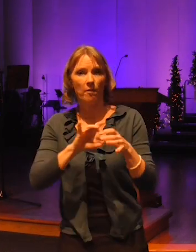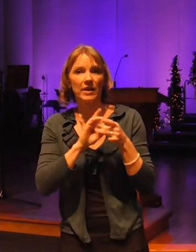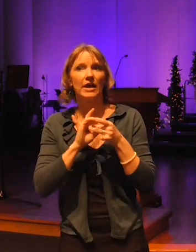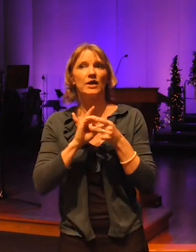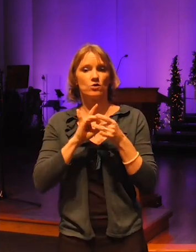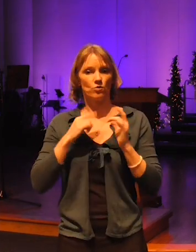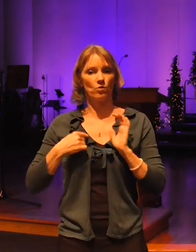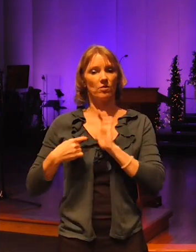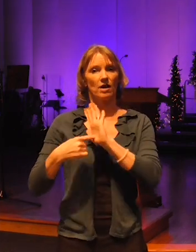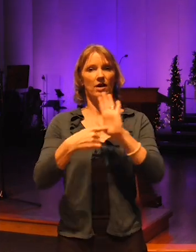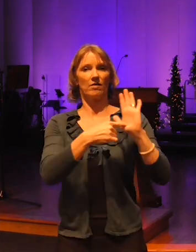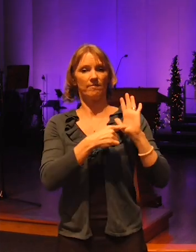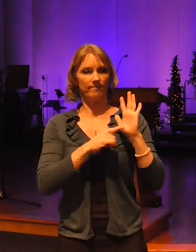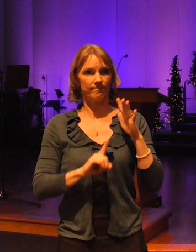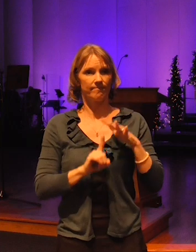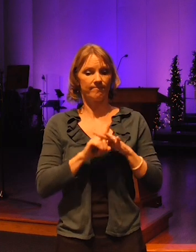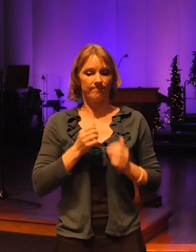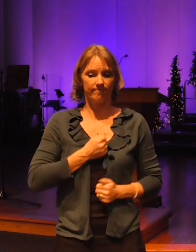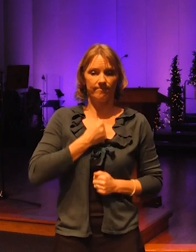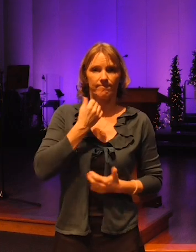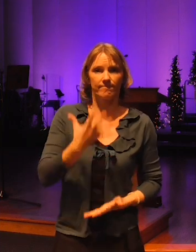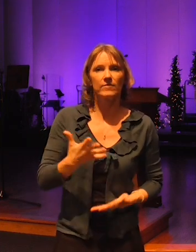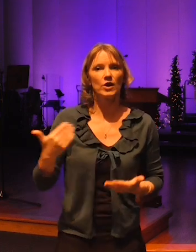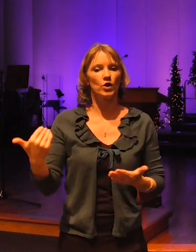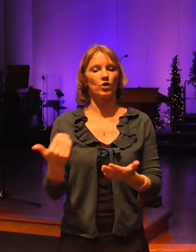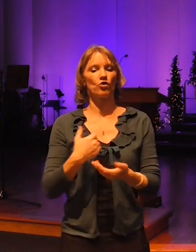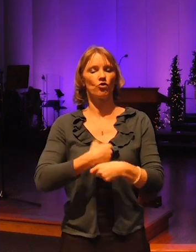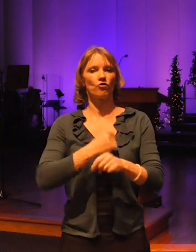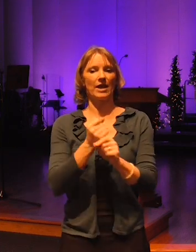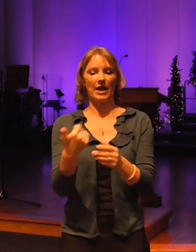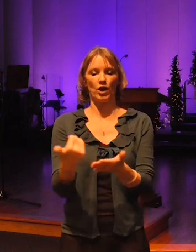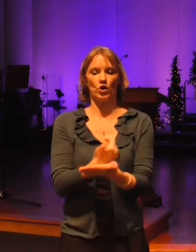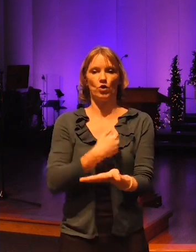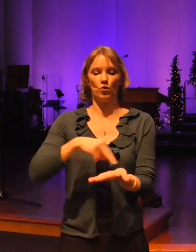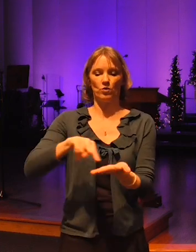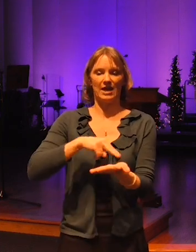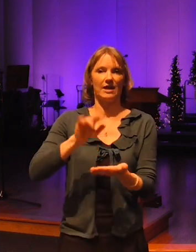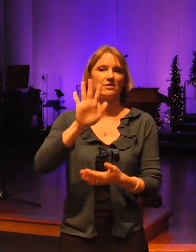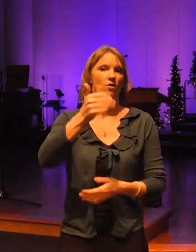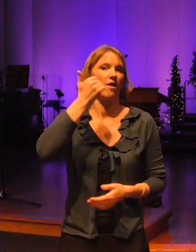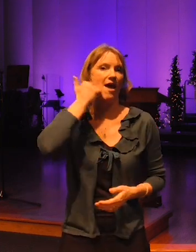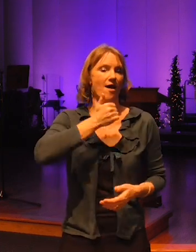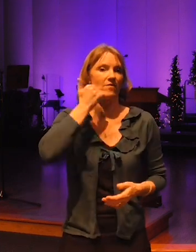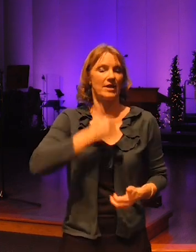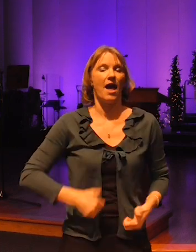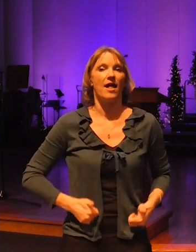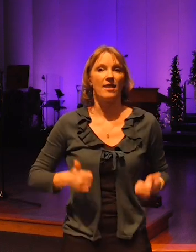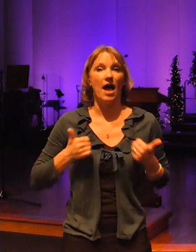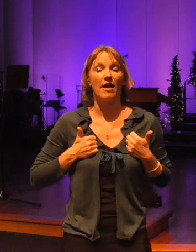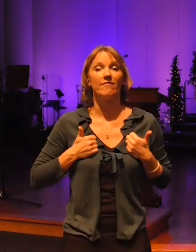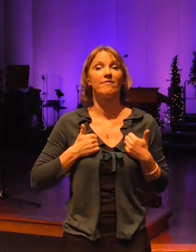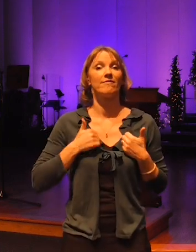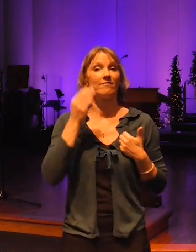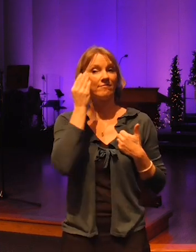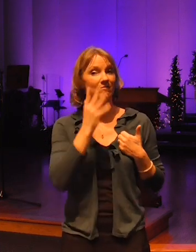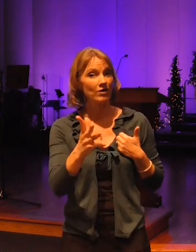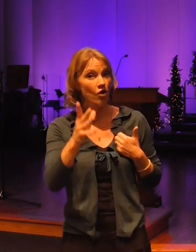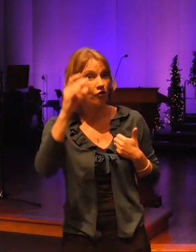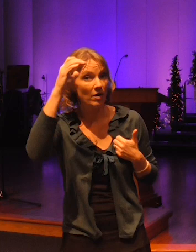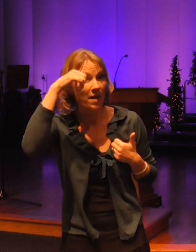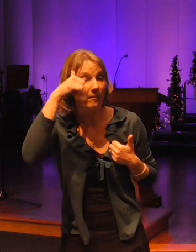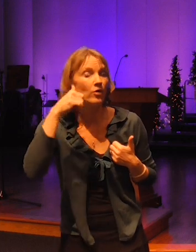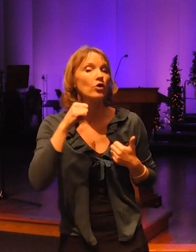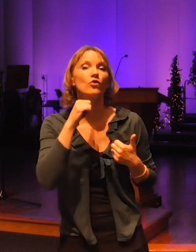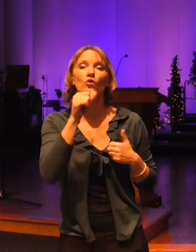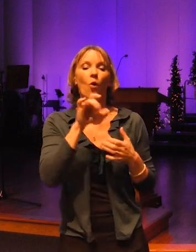un tipo de danza completamente nueva en tu día. la vida de hoy recuerda no te sueltes tienes la música en ti solo